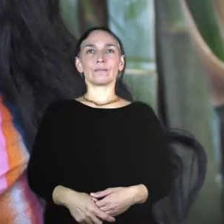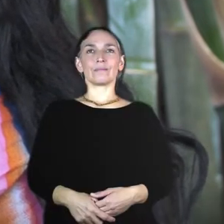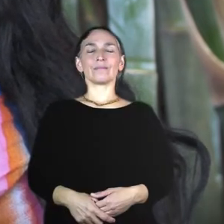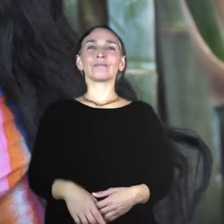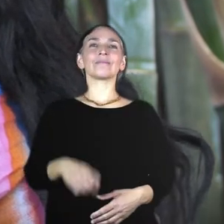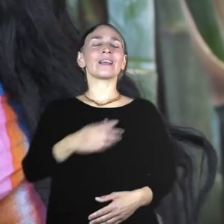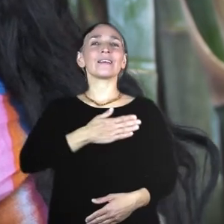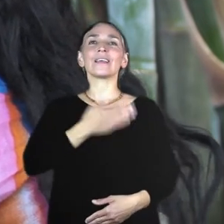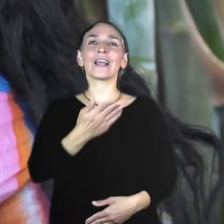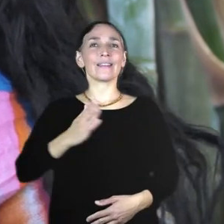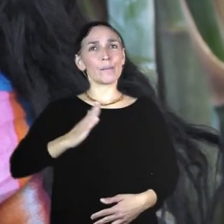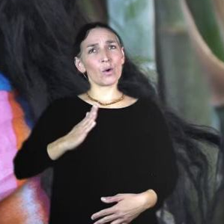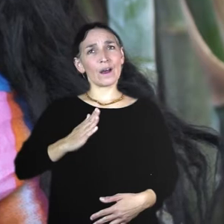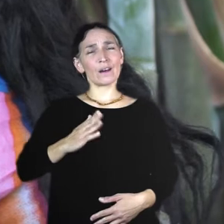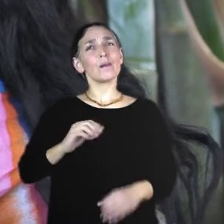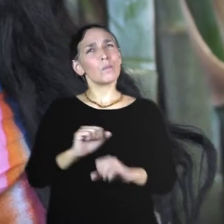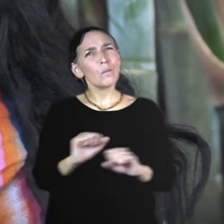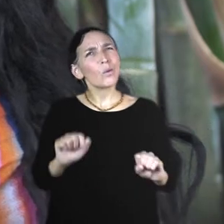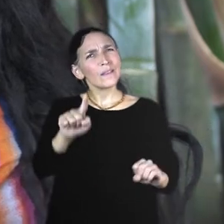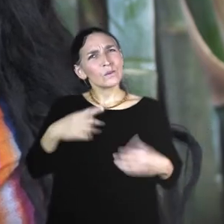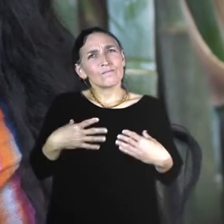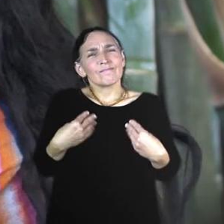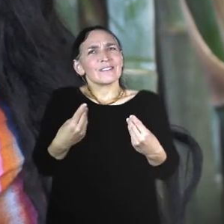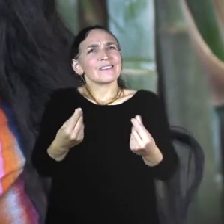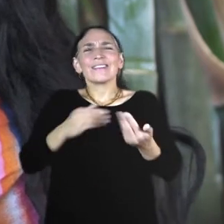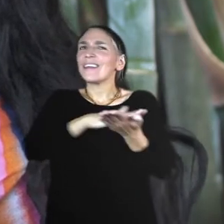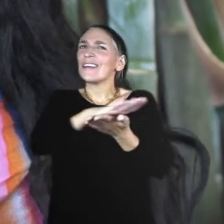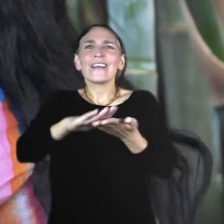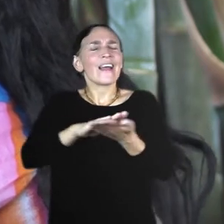Querida mujer: Quizás sentís que nadie puede hacer nada por ti,